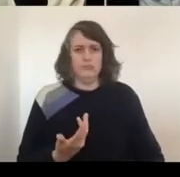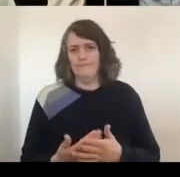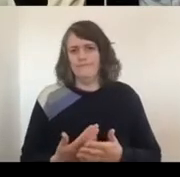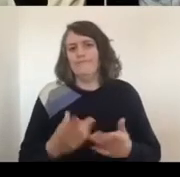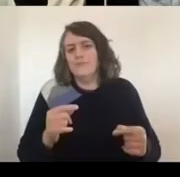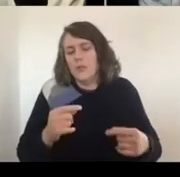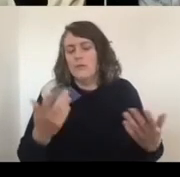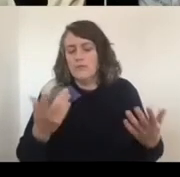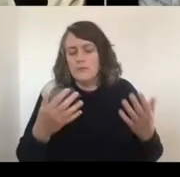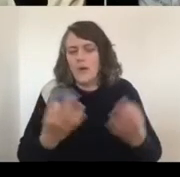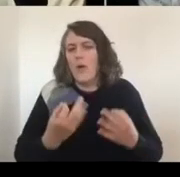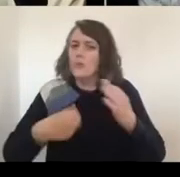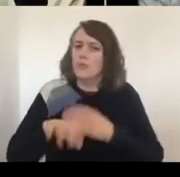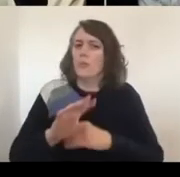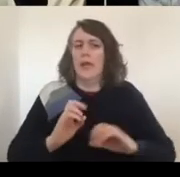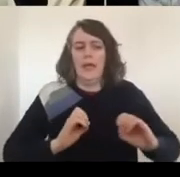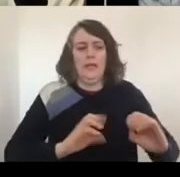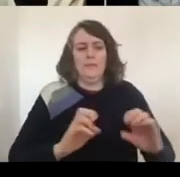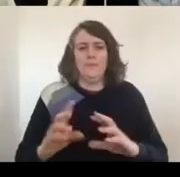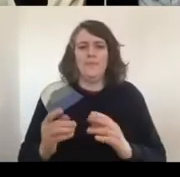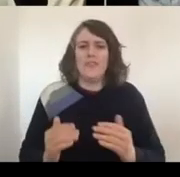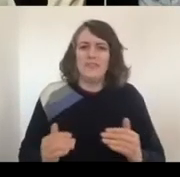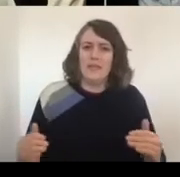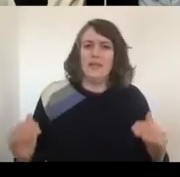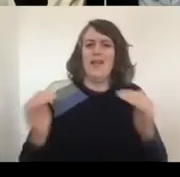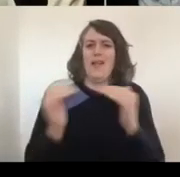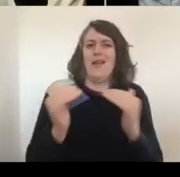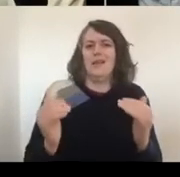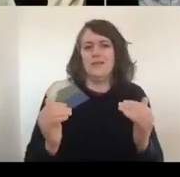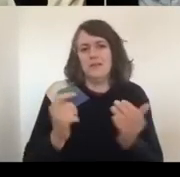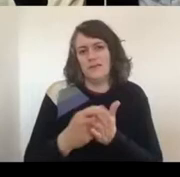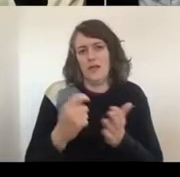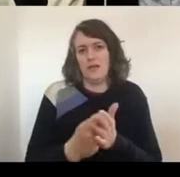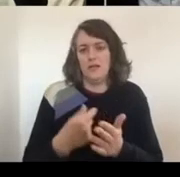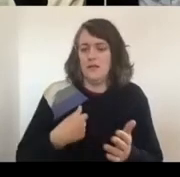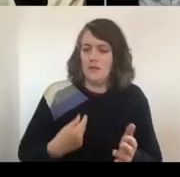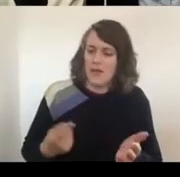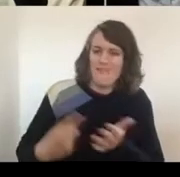gesehen bestehen wir auf Teilhabe, wir bestehen auf Gleichwertigkeit und ein weiterer Begriff,